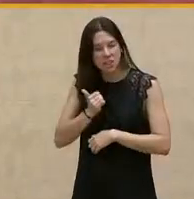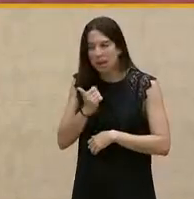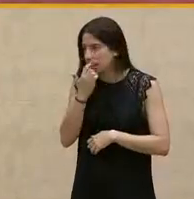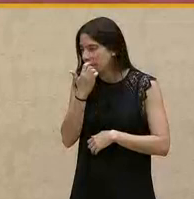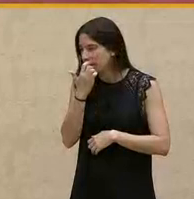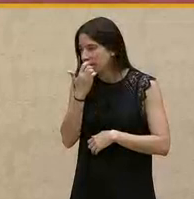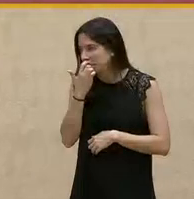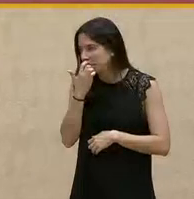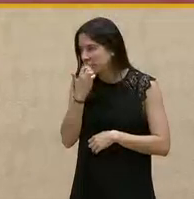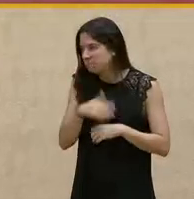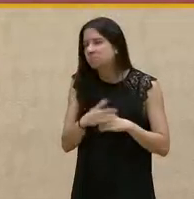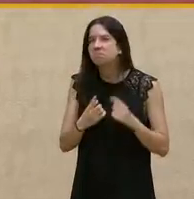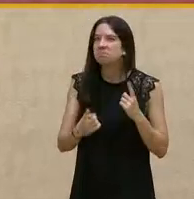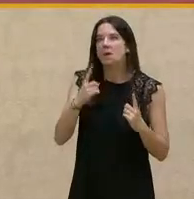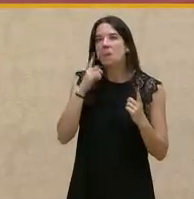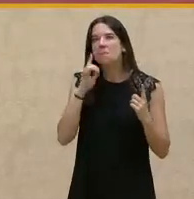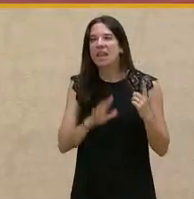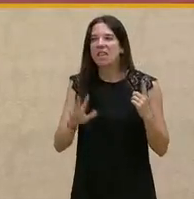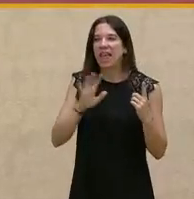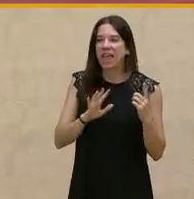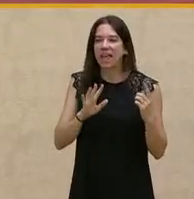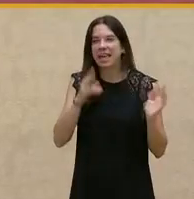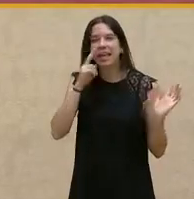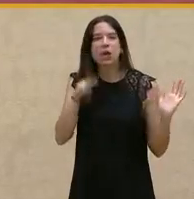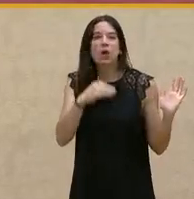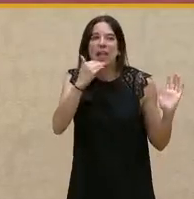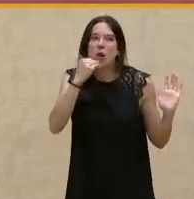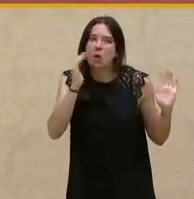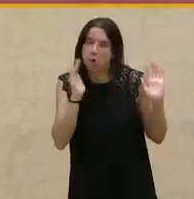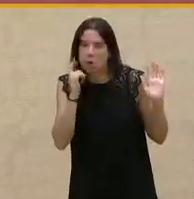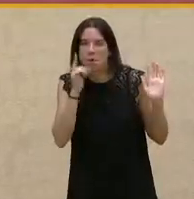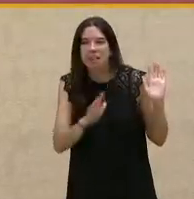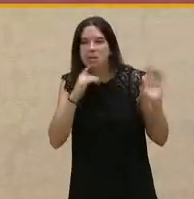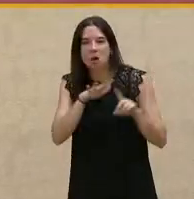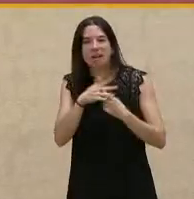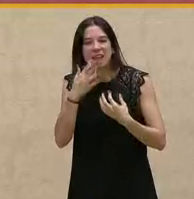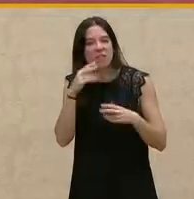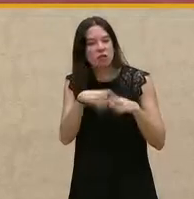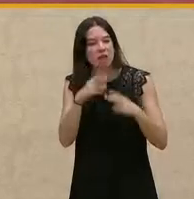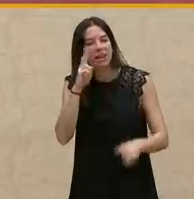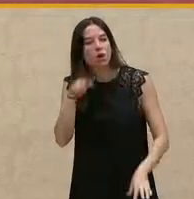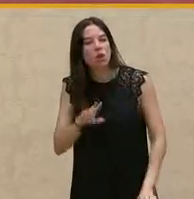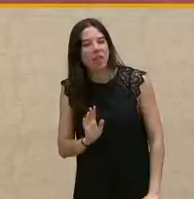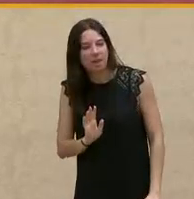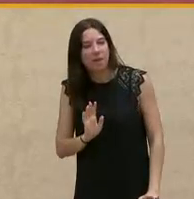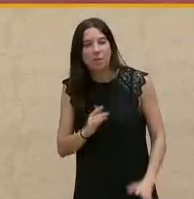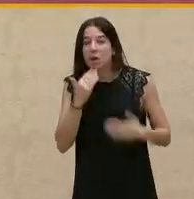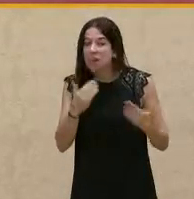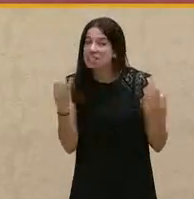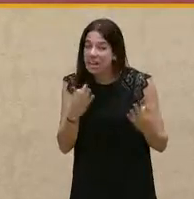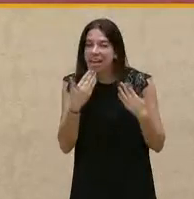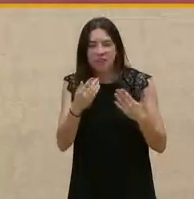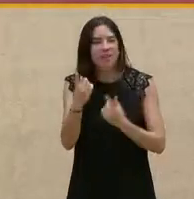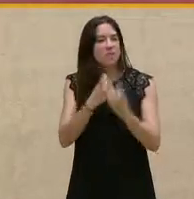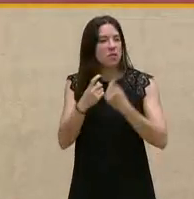a veces parece que reconoce la realidad social. Pero es gracias al cúmulo de información que ha